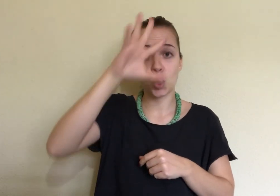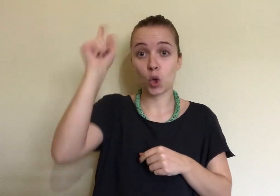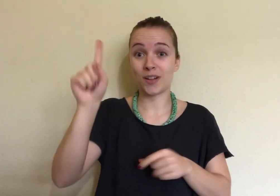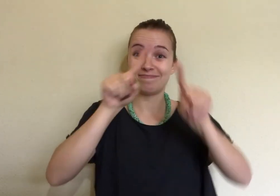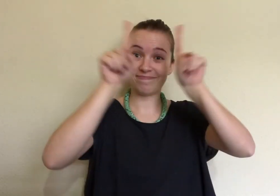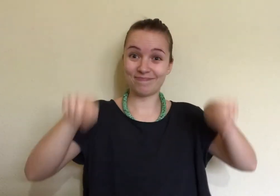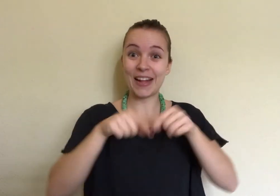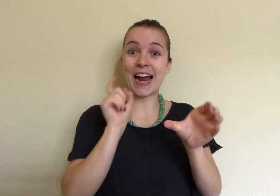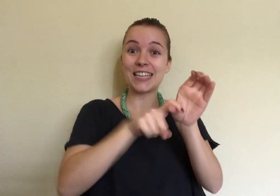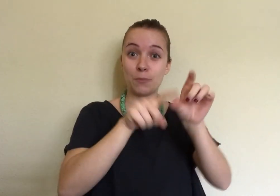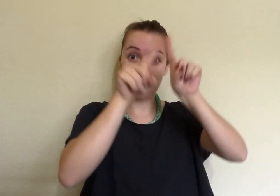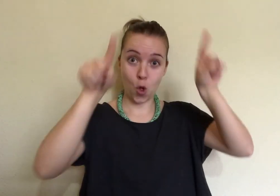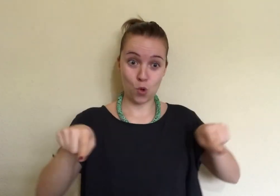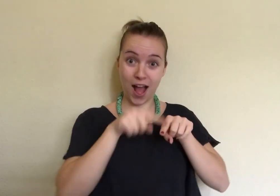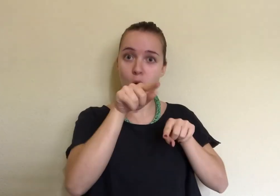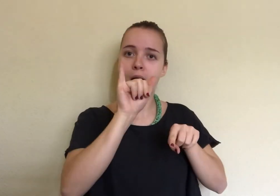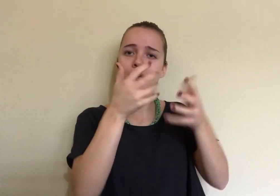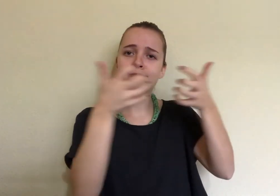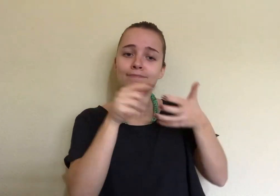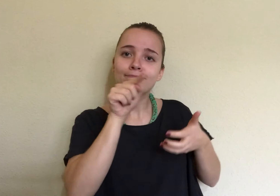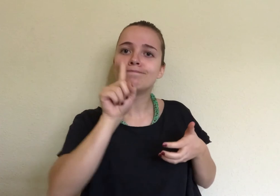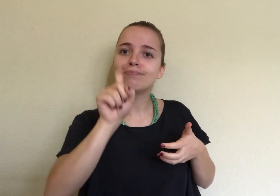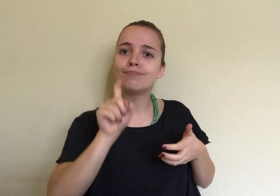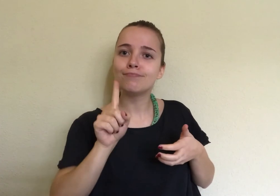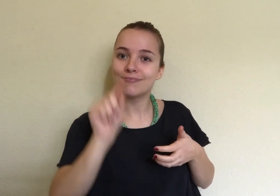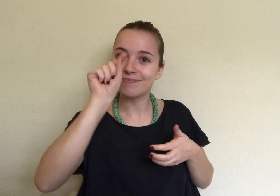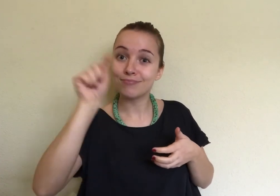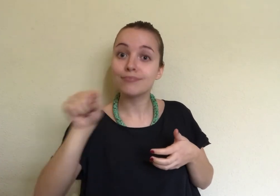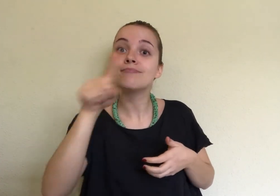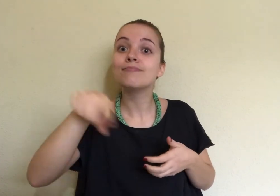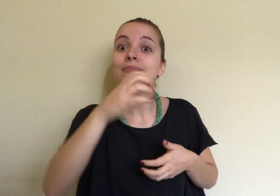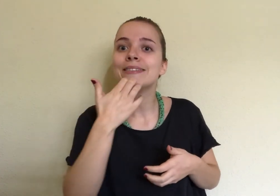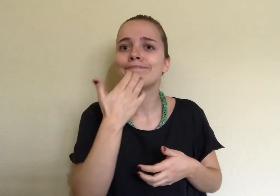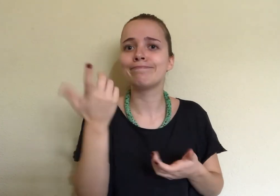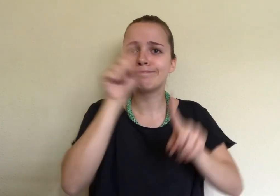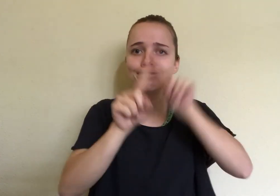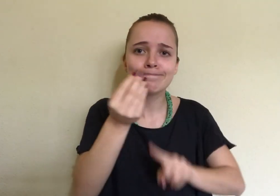No olvidéis rellenar en el formulario de inscripción toda alergia que podáis tener,